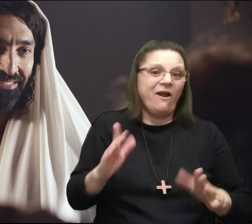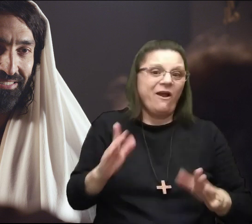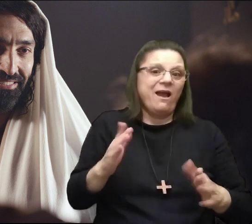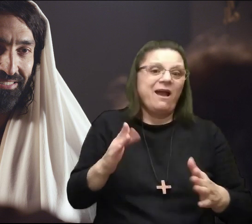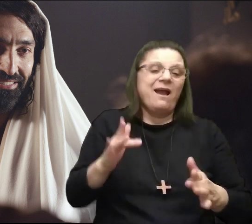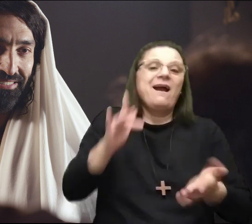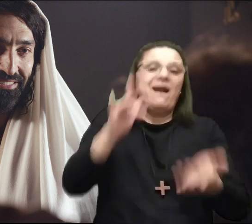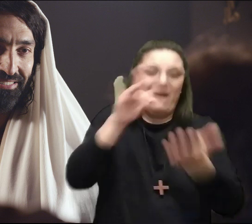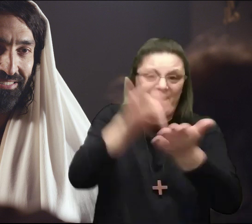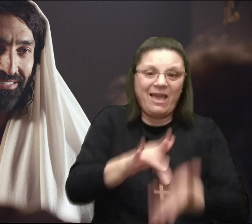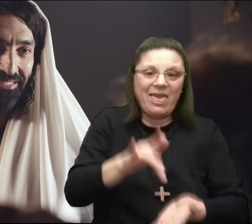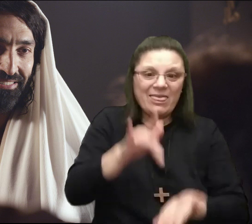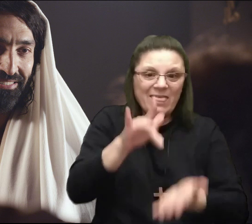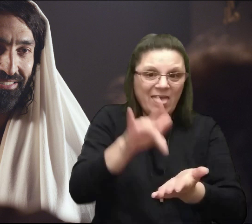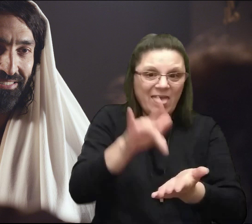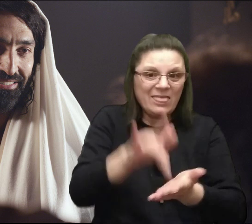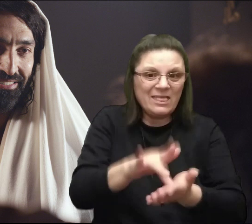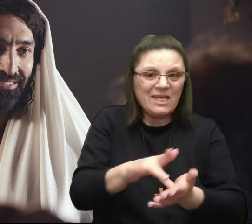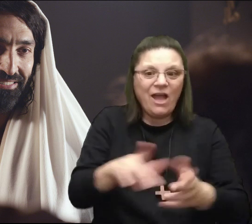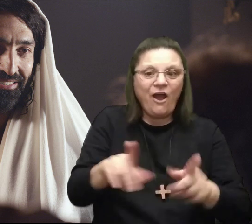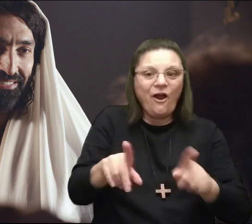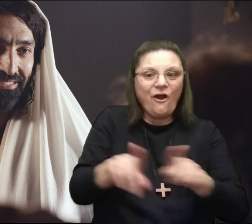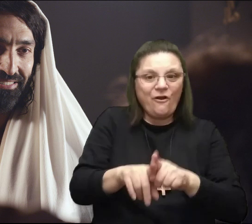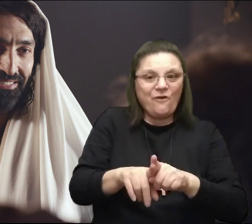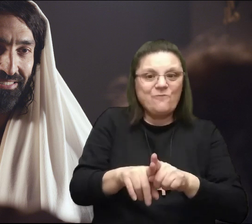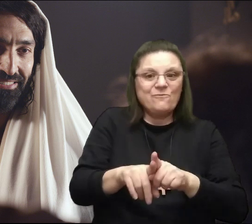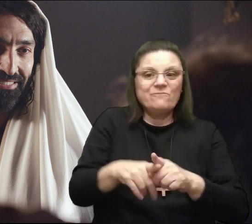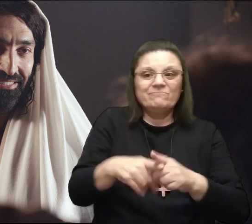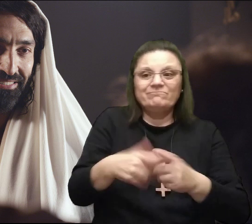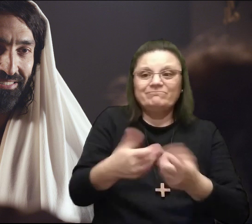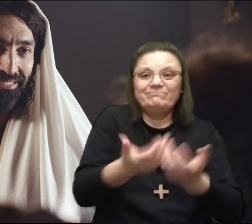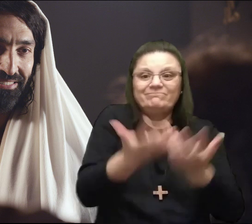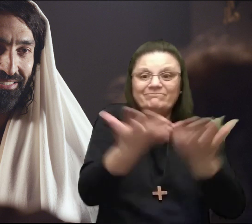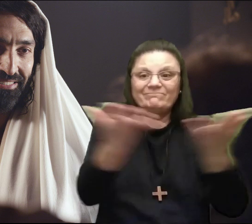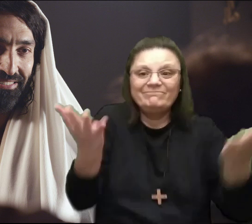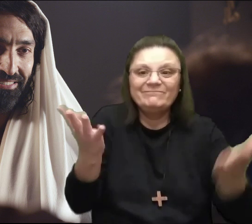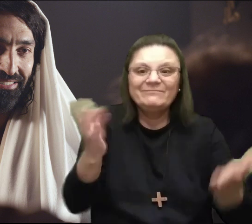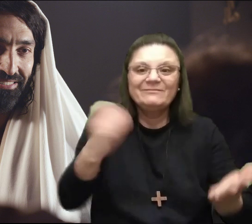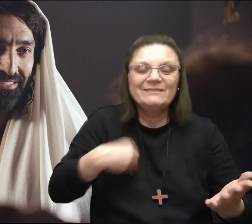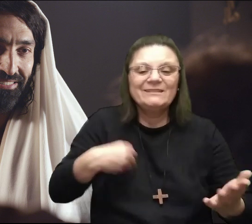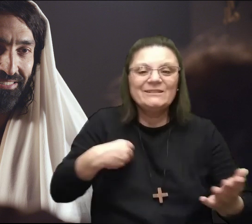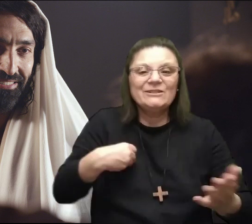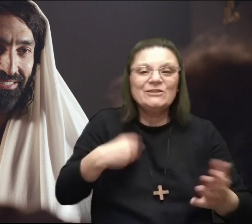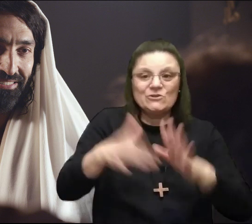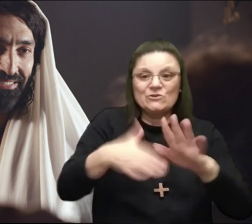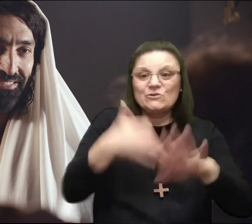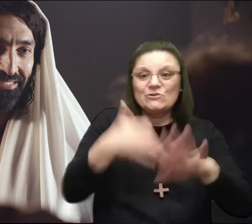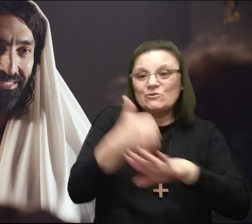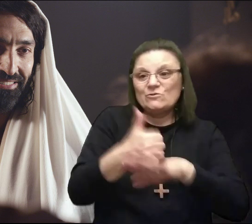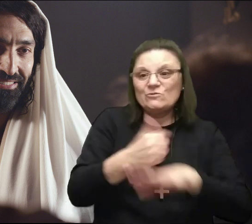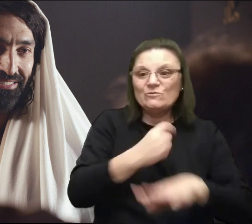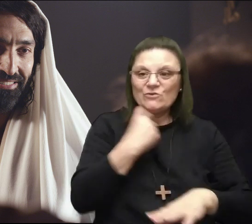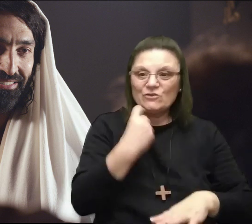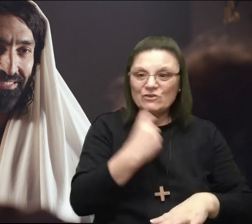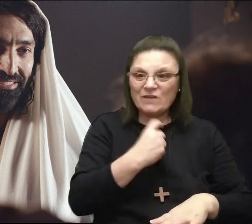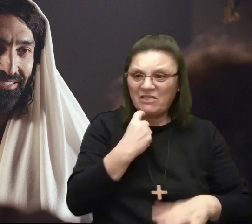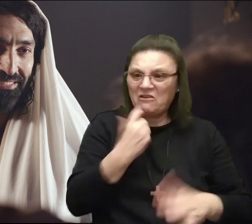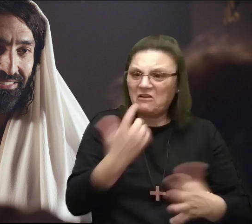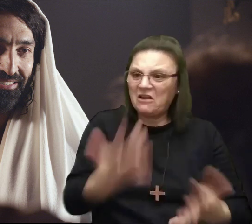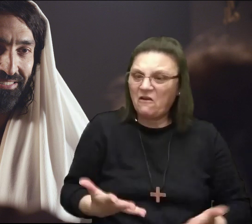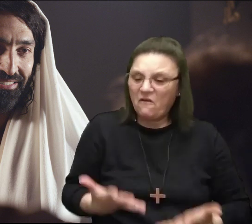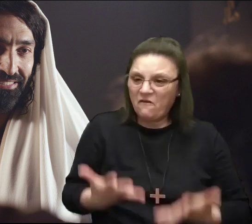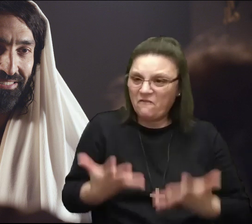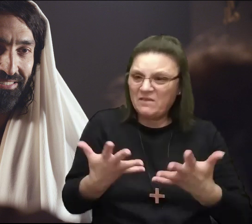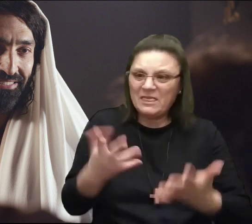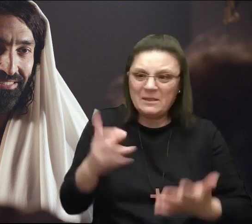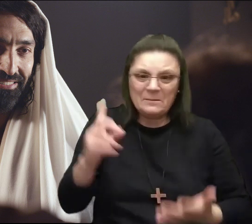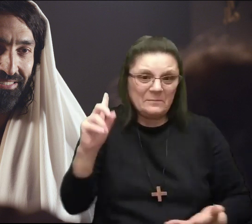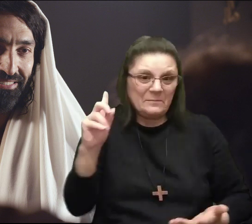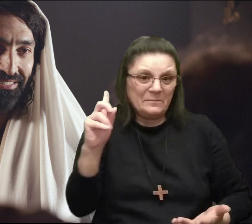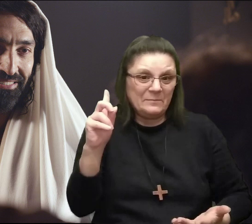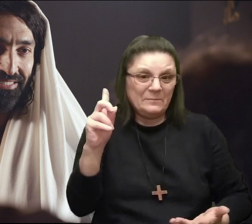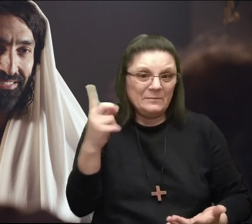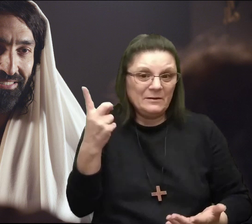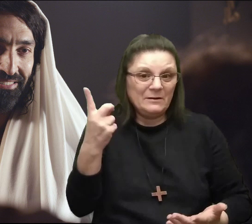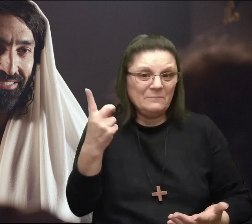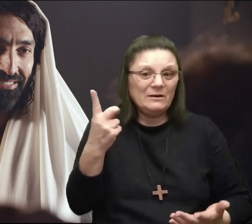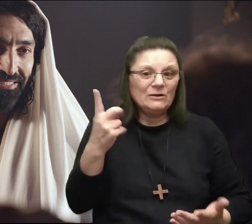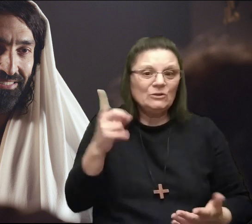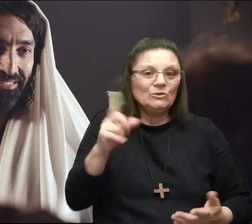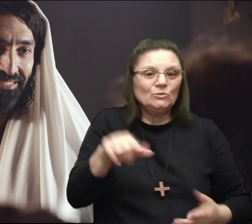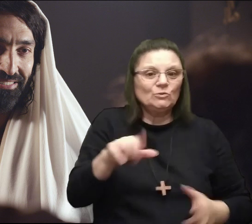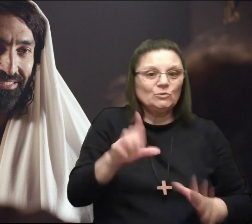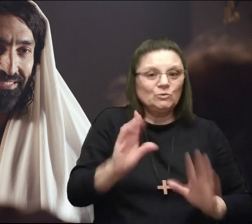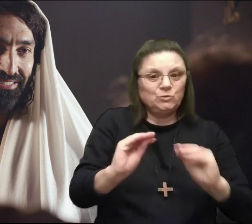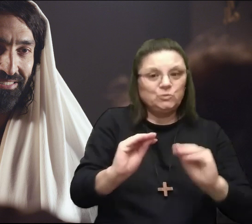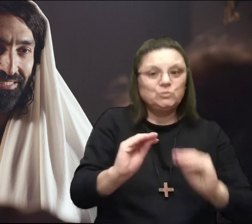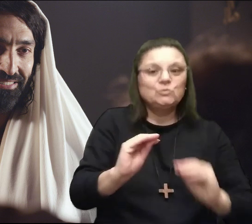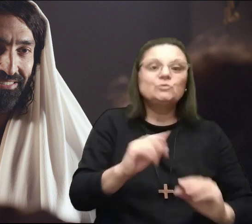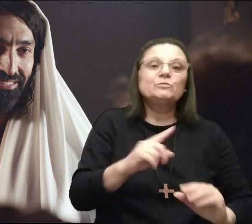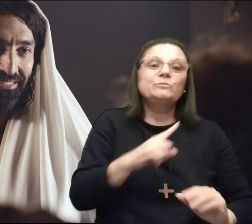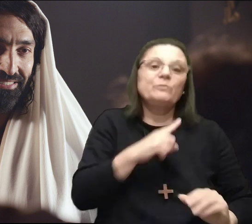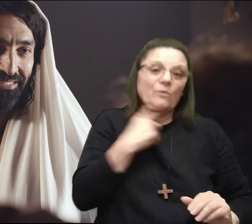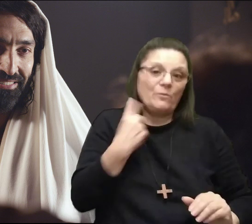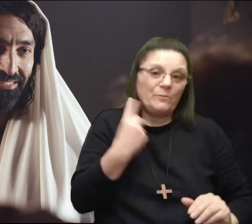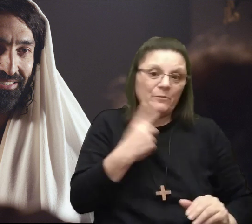Él no necesita ofrecer sacrificios cada día —como los sumos sacerdotes, que ofrecían